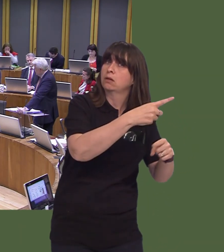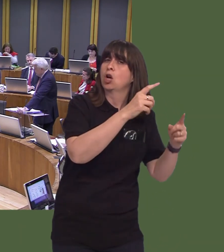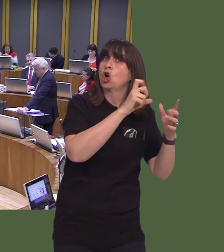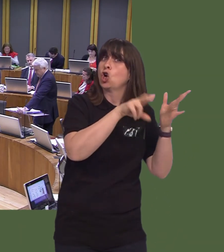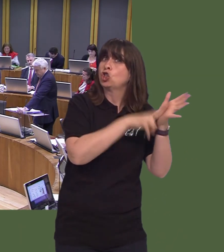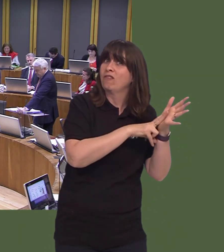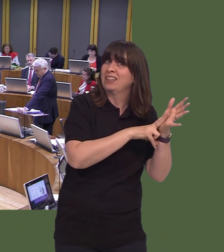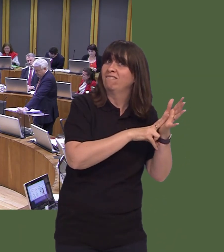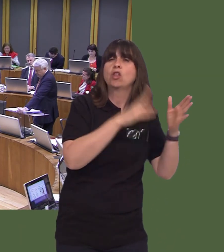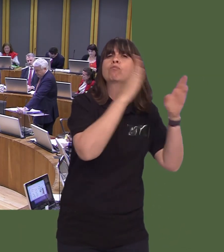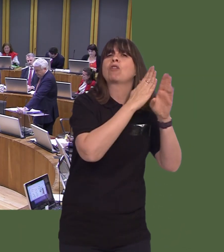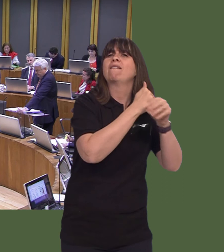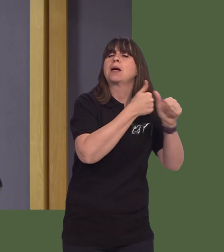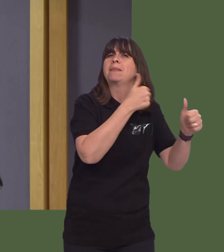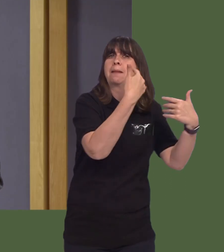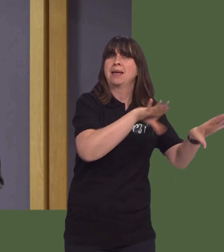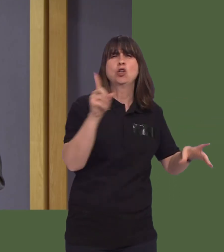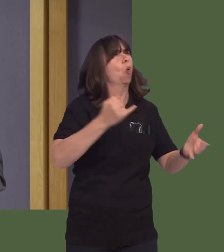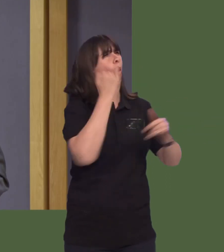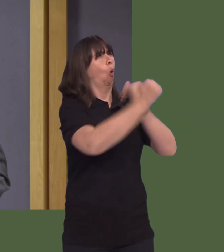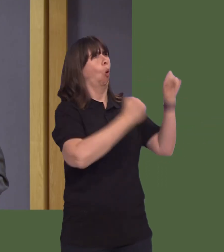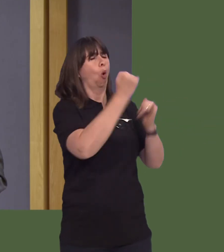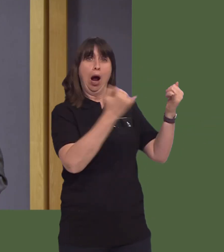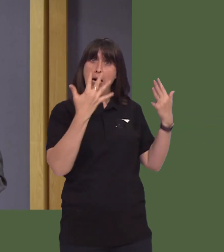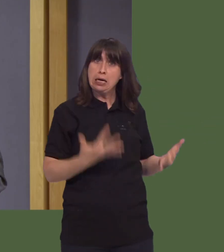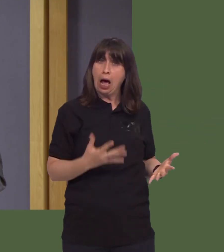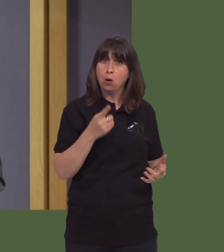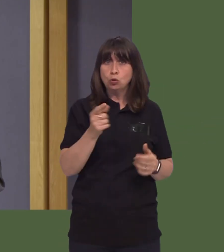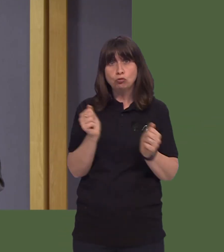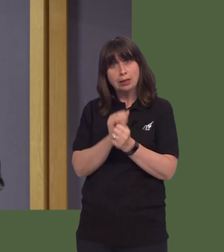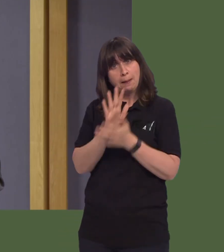a oedd hynny'n awgrymu efallai nad ydych chi'n gwybod beth sy'n digwydd yn y gwasanaeth iechyd